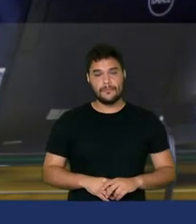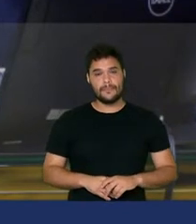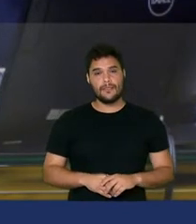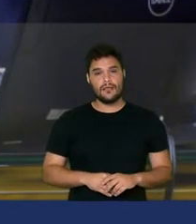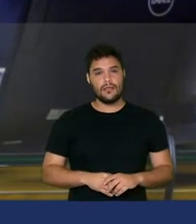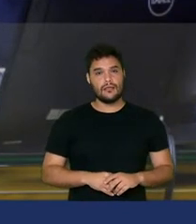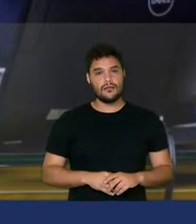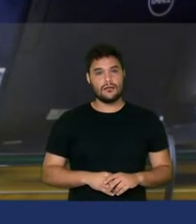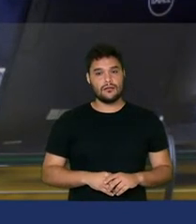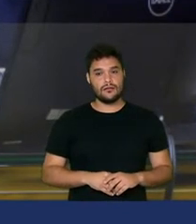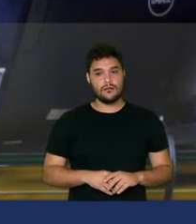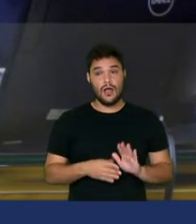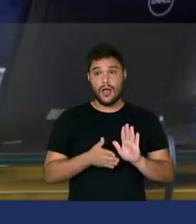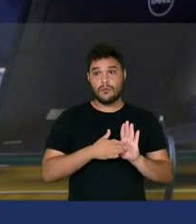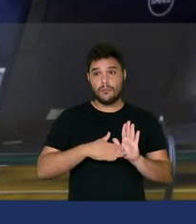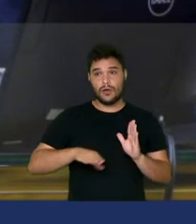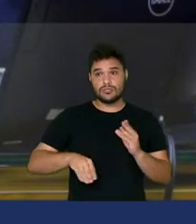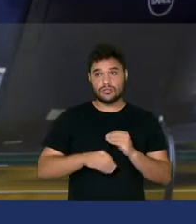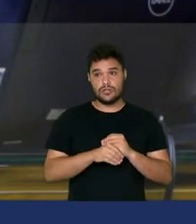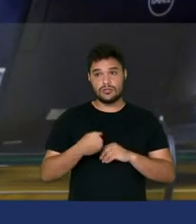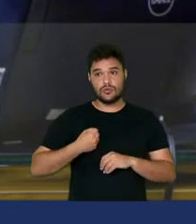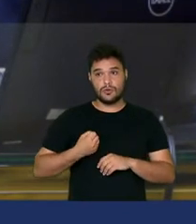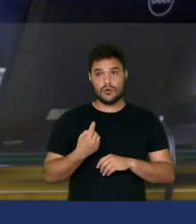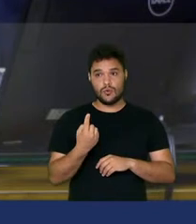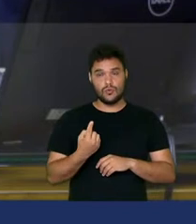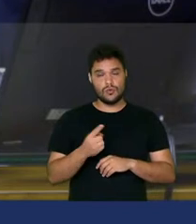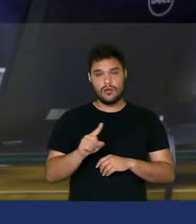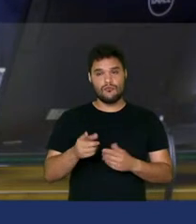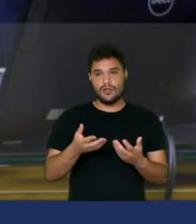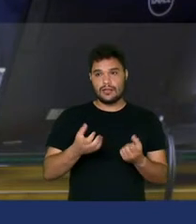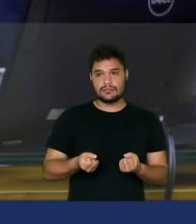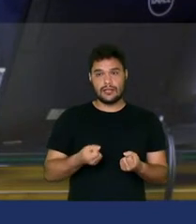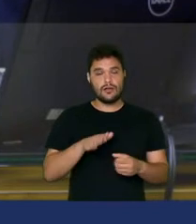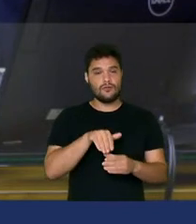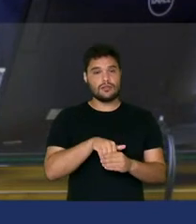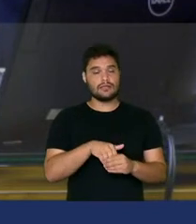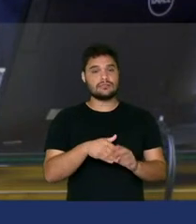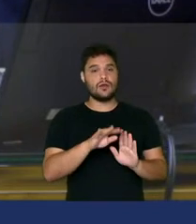6 OBS TESÕES, ESTÁ MANTO IDO O TEXTO. DECLARO INADMITIDA A